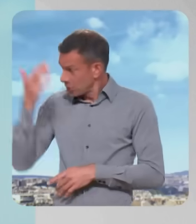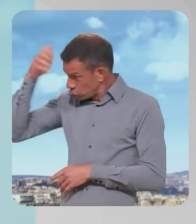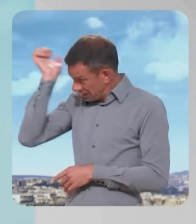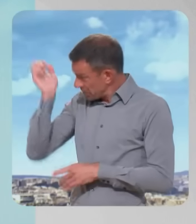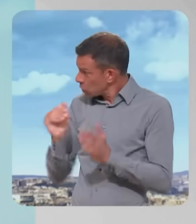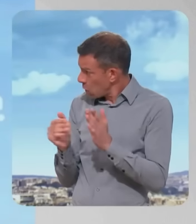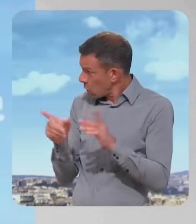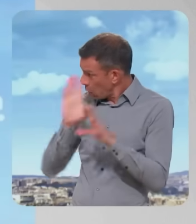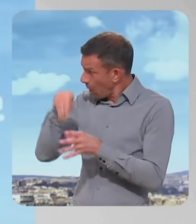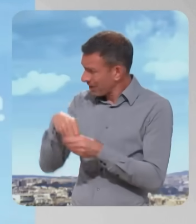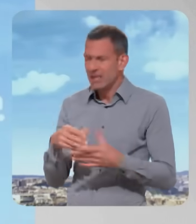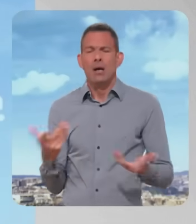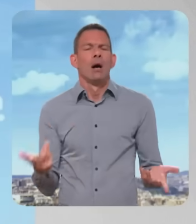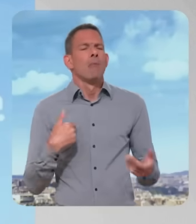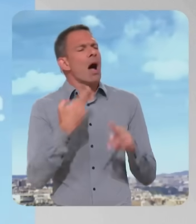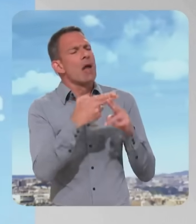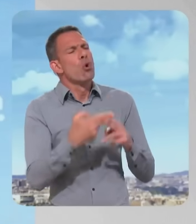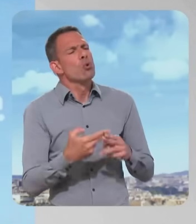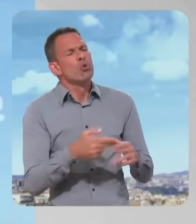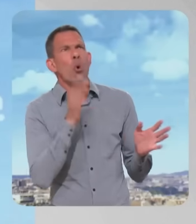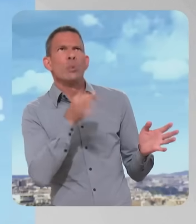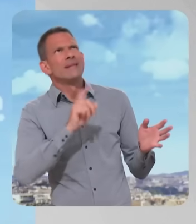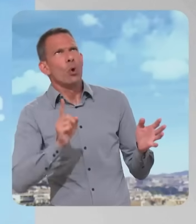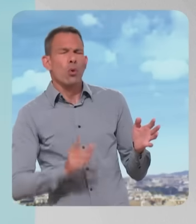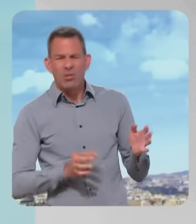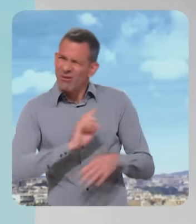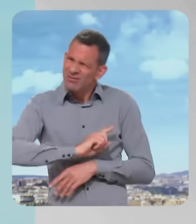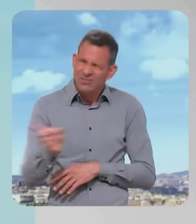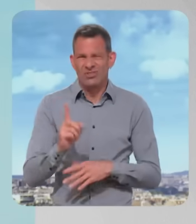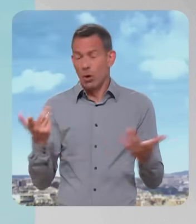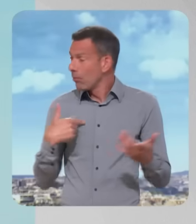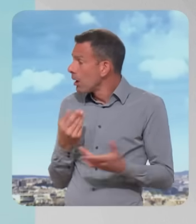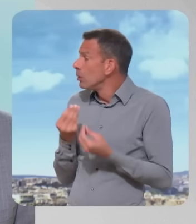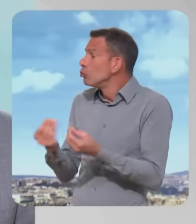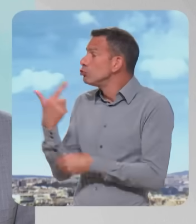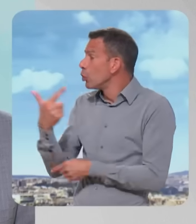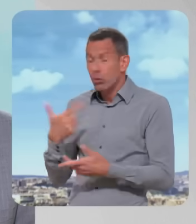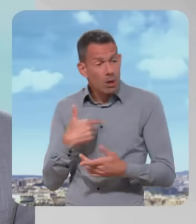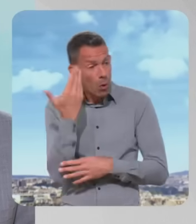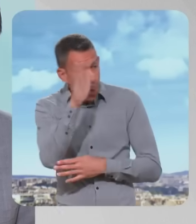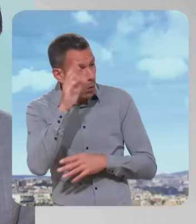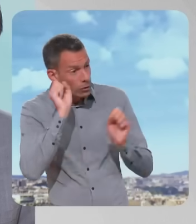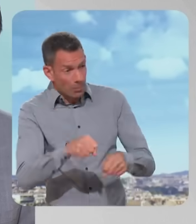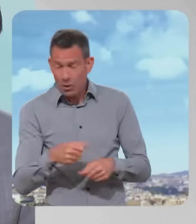politiques du Nouveau Front populaire cette nuit. On en aura d'autres dans la journée. On proposera une méthode.